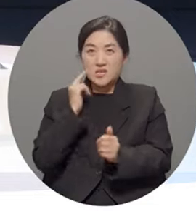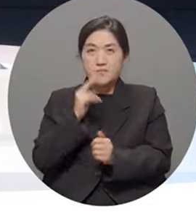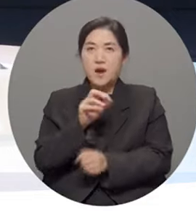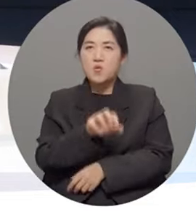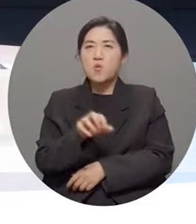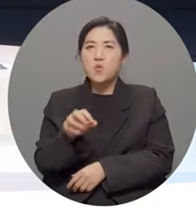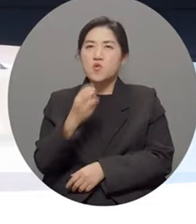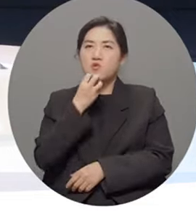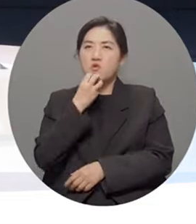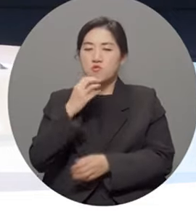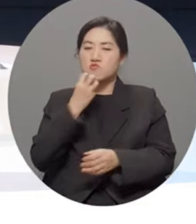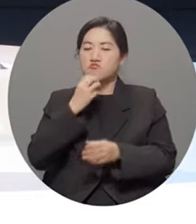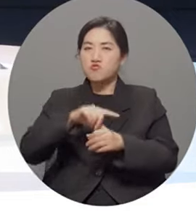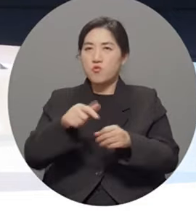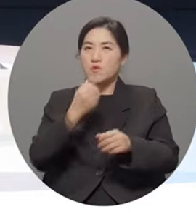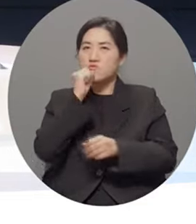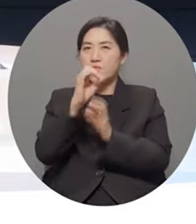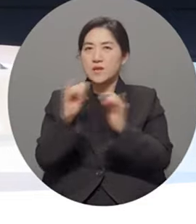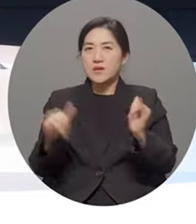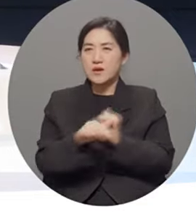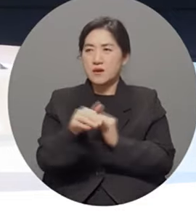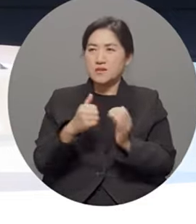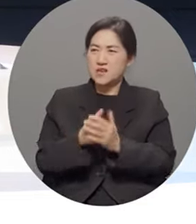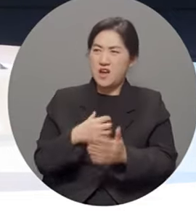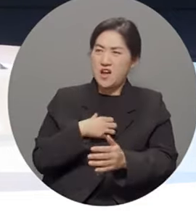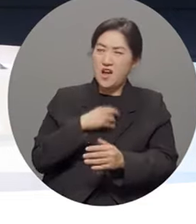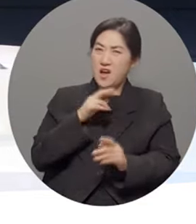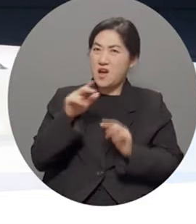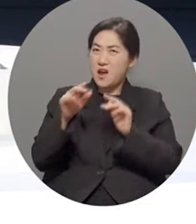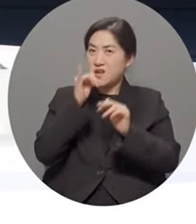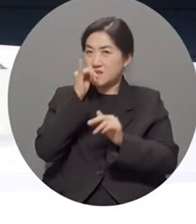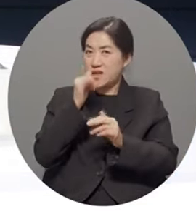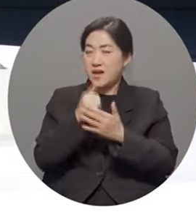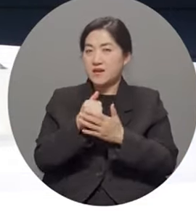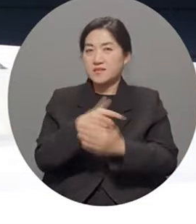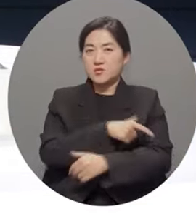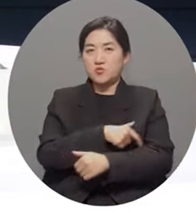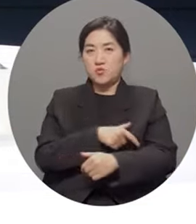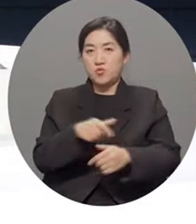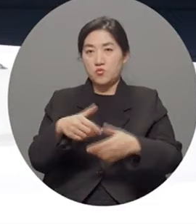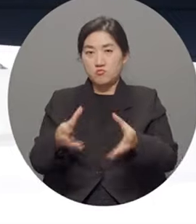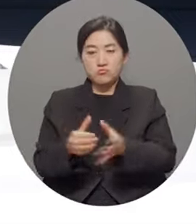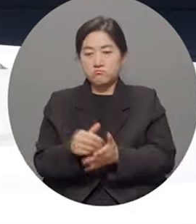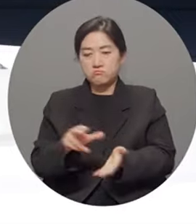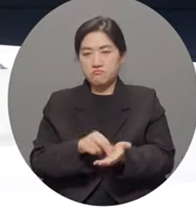특히 팽팽한 승부가 예상되는 서울과 수도권 출마자 중심으로 비판이 커지고